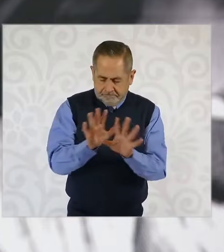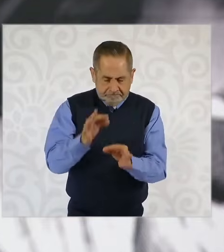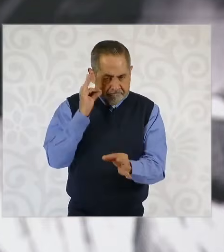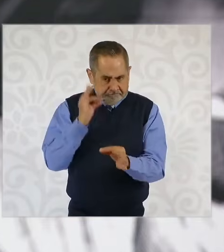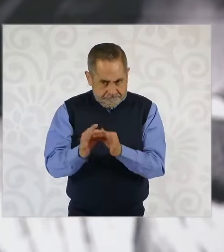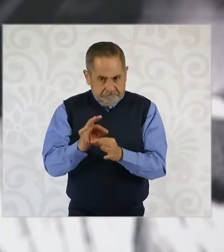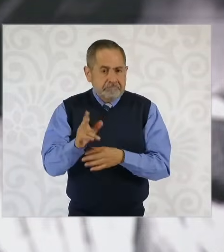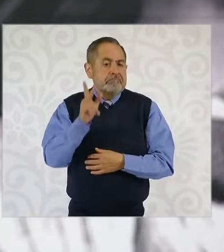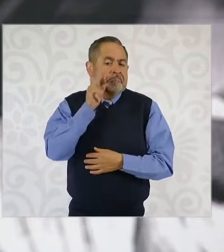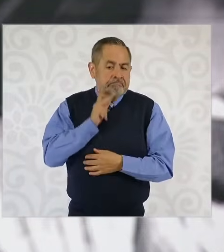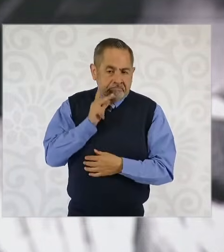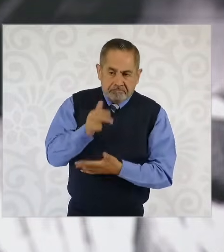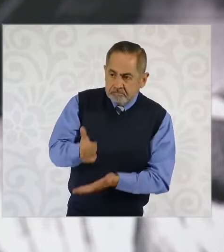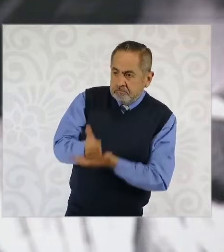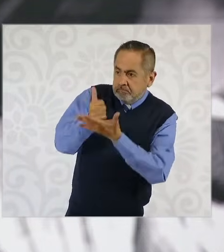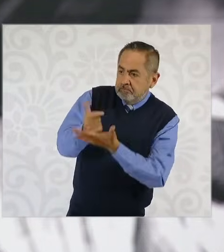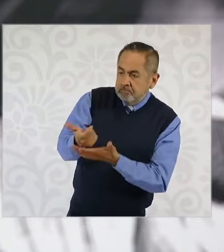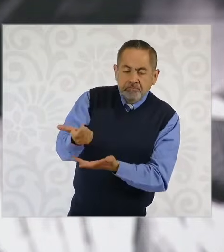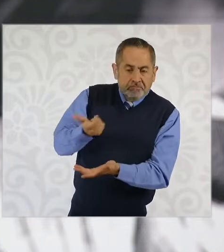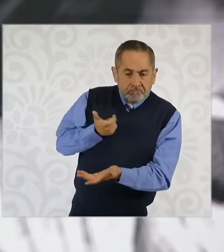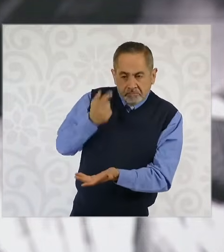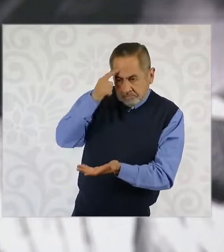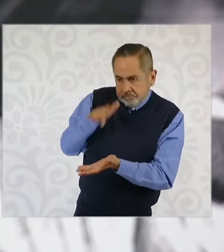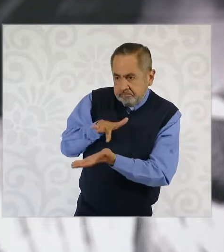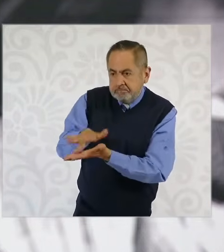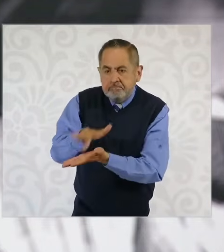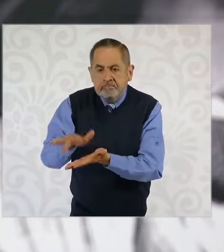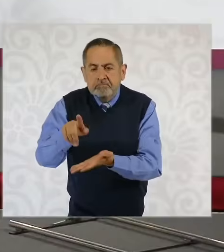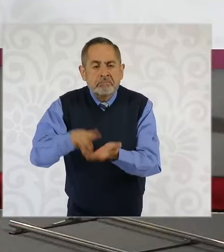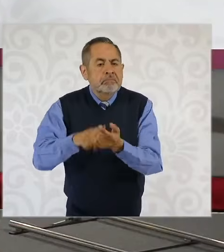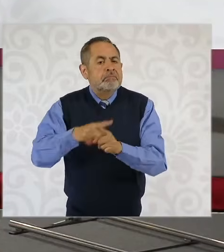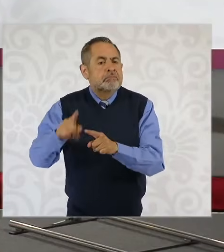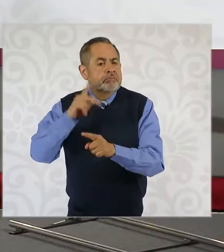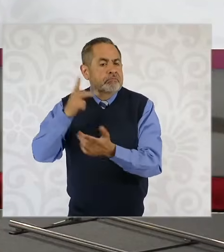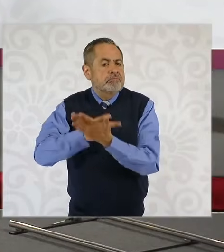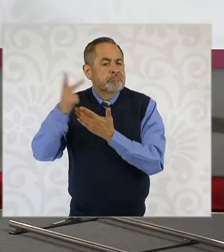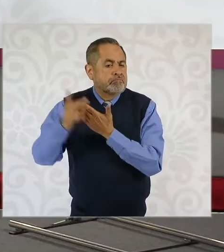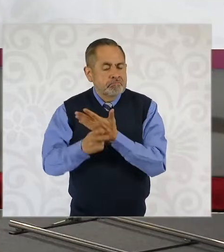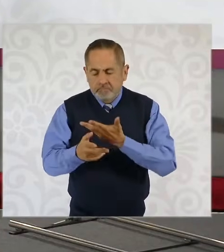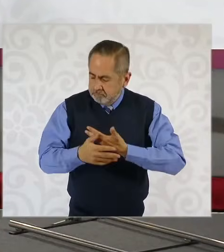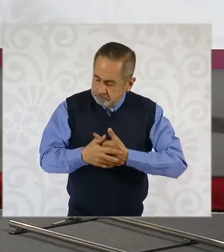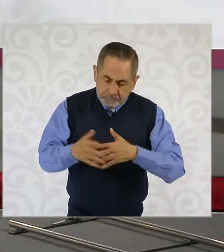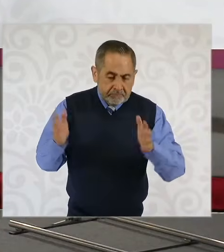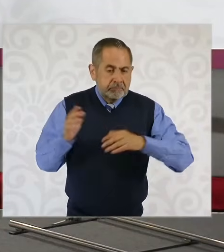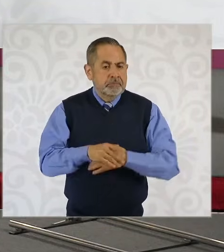contribuye a los programas sociales y Entonces nosotros estamos esforzándonos por tener unas